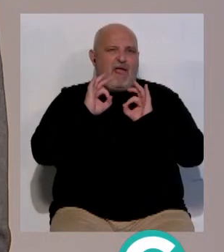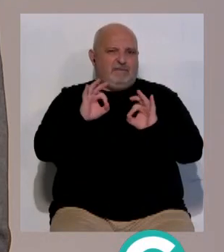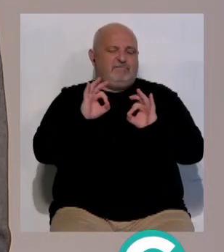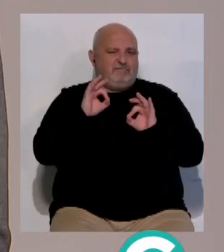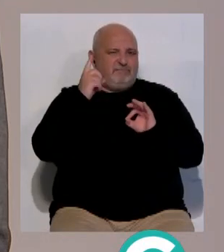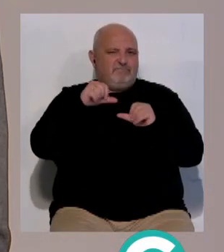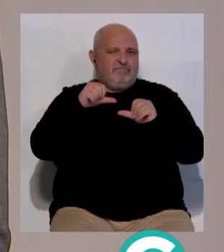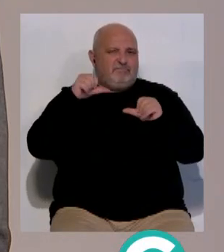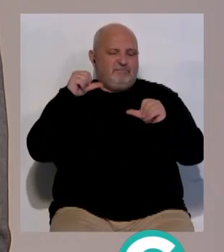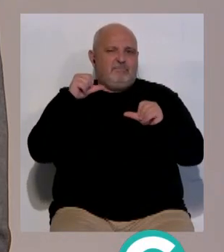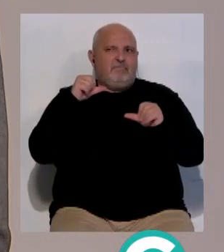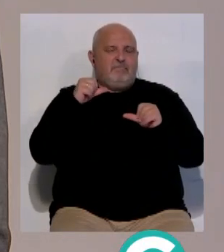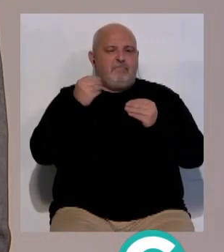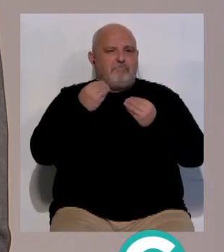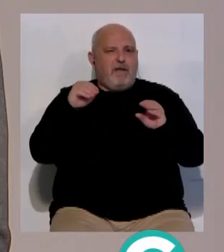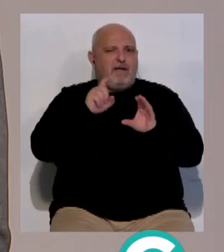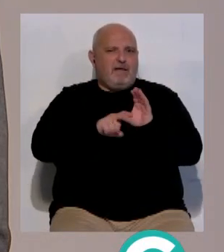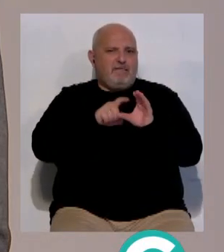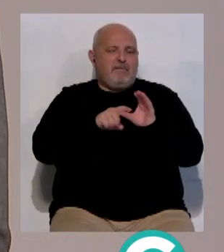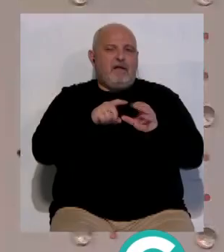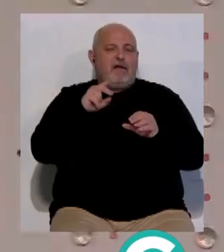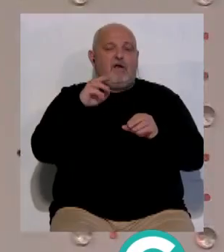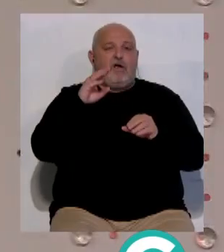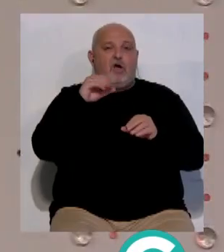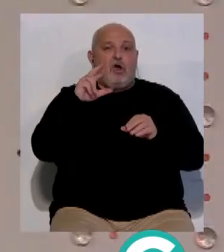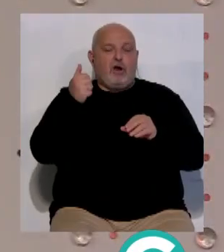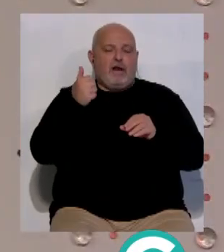otros años pero tiene que involucrarse un poquito más de Robert corre y te cuento O sea que son los